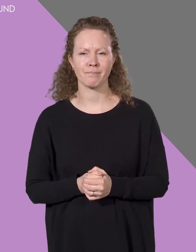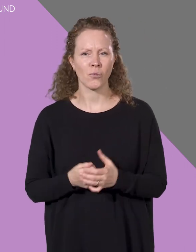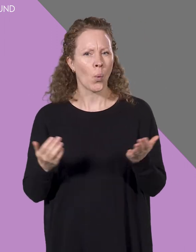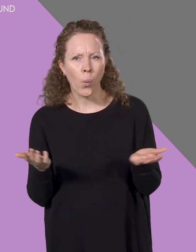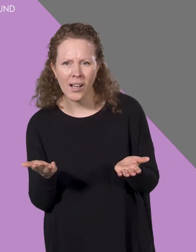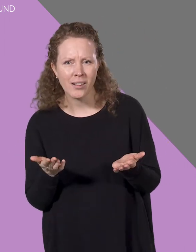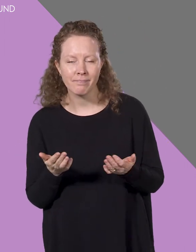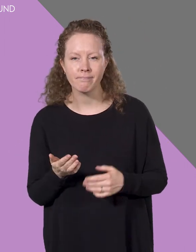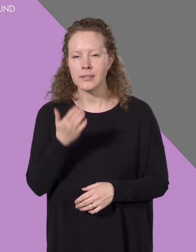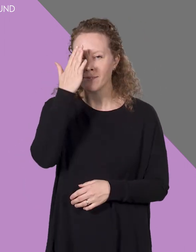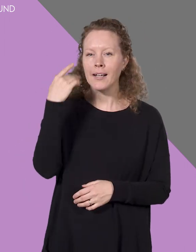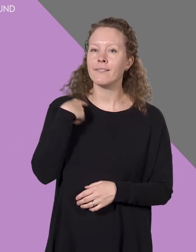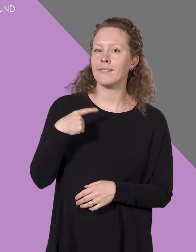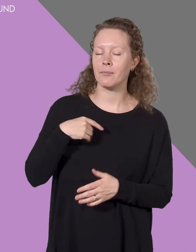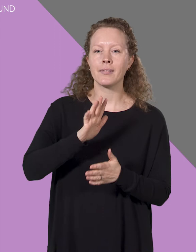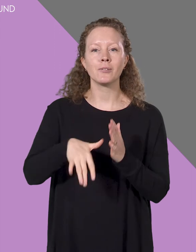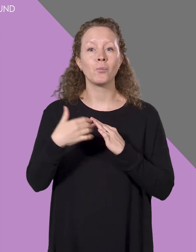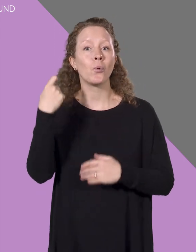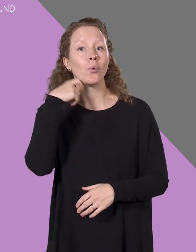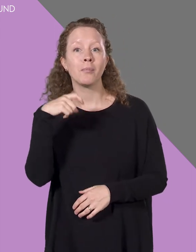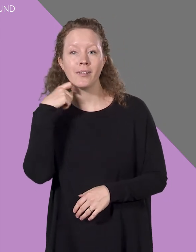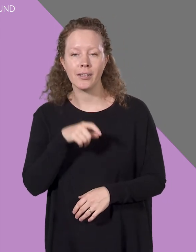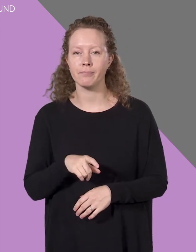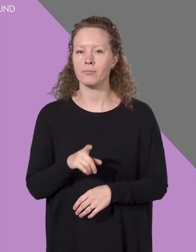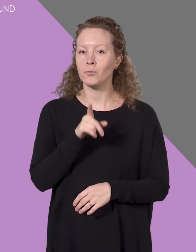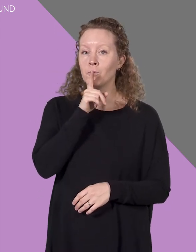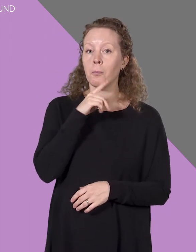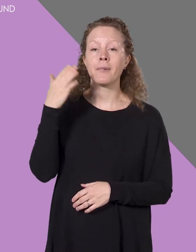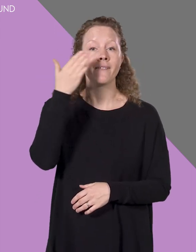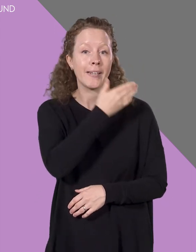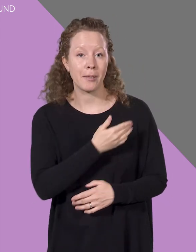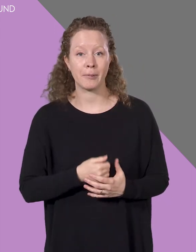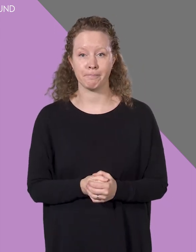”WHAT?” är en svartvit, stum och teckenspråkig komedi.